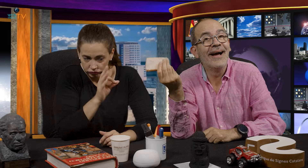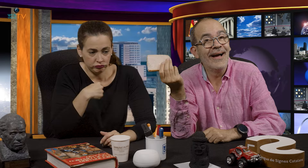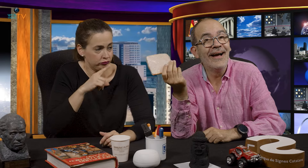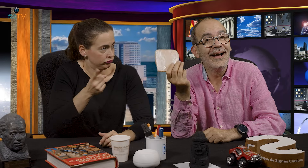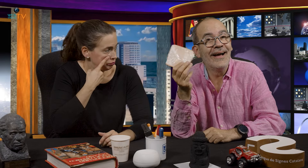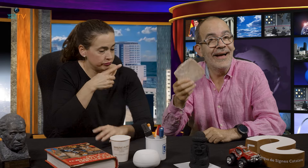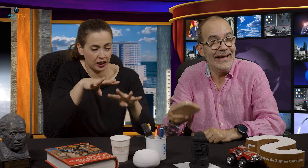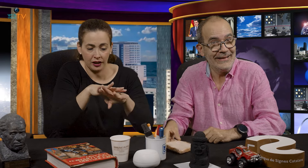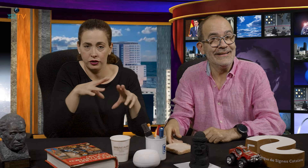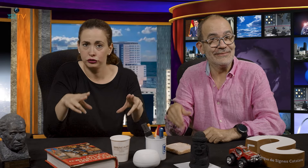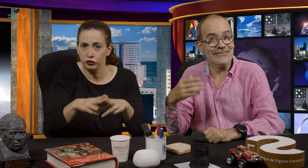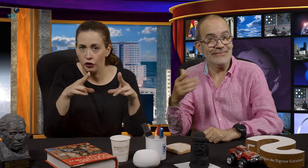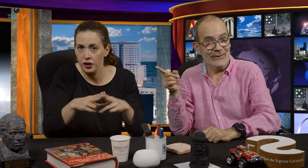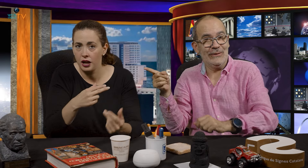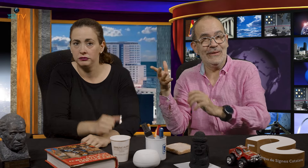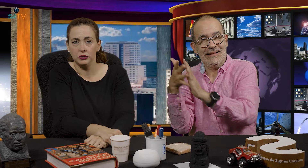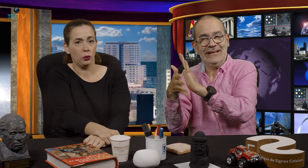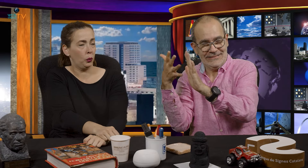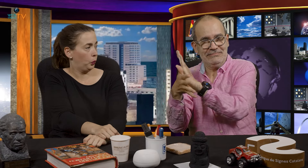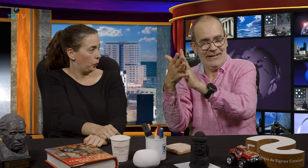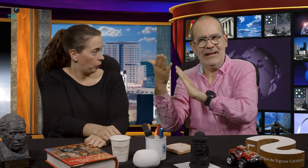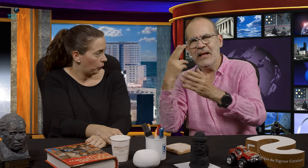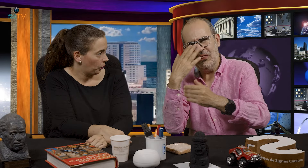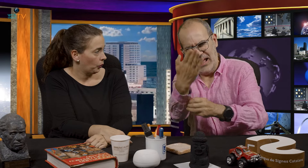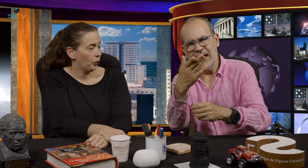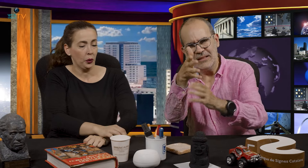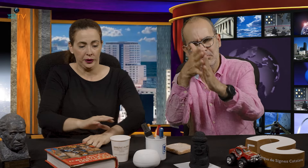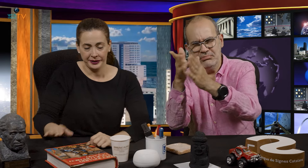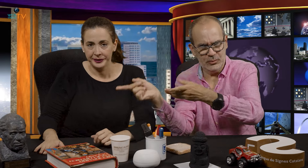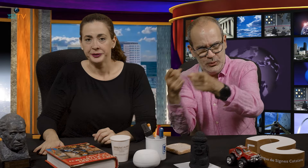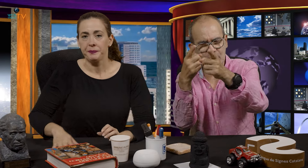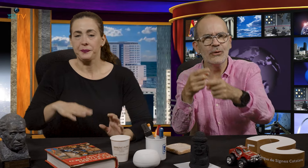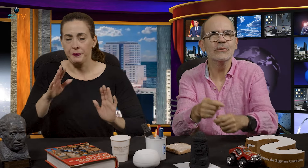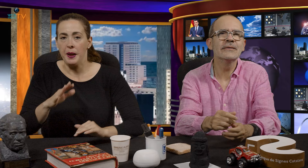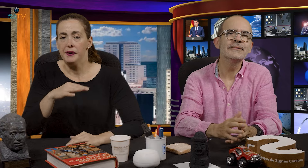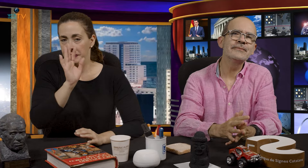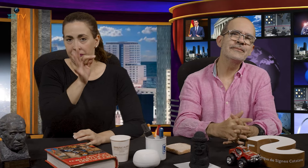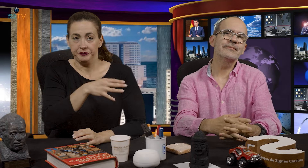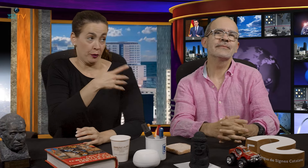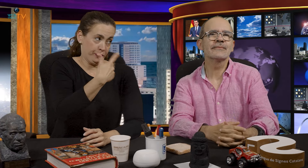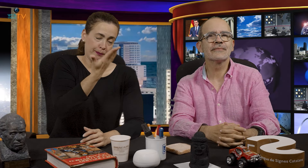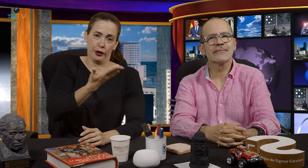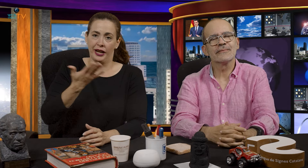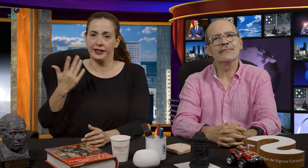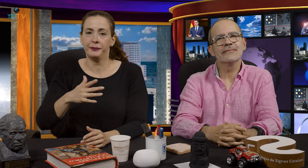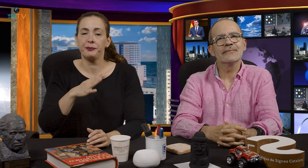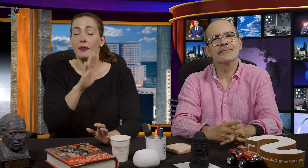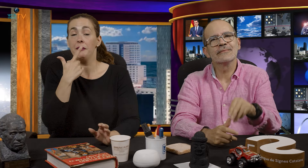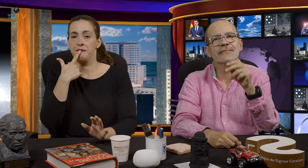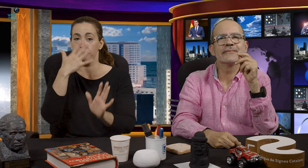Sí, ya me he enterado por redes sociales. Explícalo, explícalo. adelante, explícalo tú. Sí, es importante.